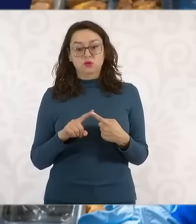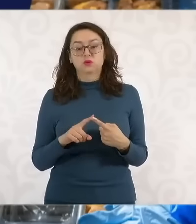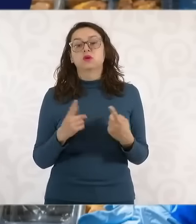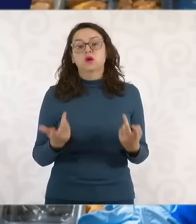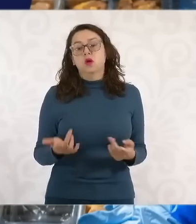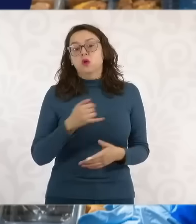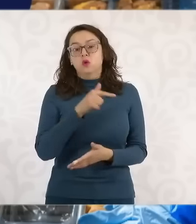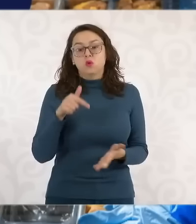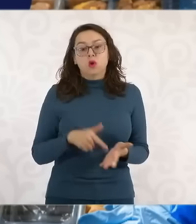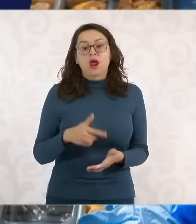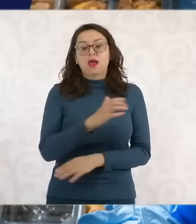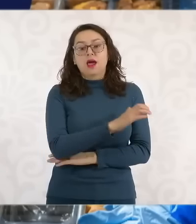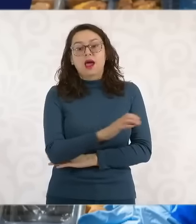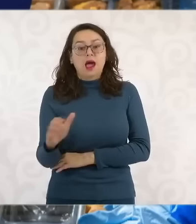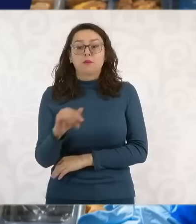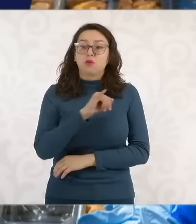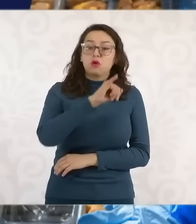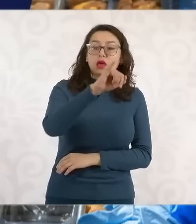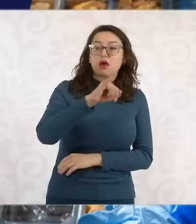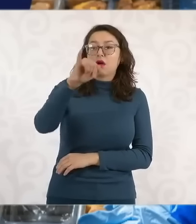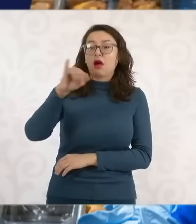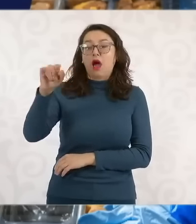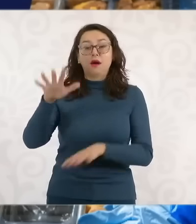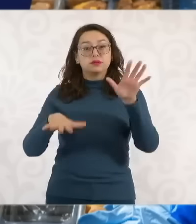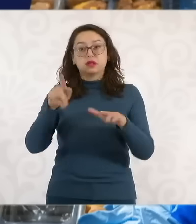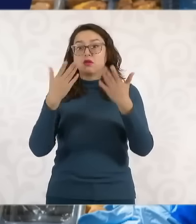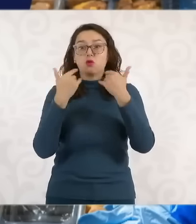donde ustedes saben, no es fácil generar empleos, entonces nosotros estamos generando empleos en